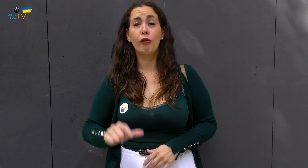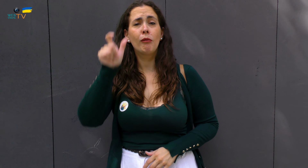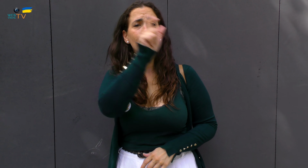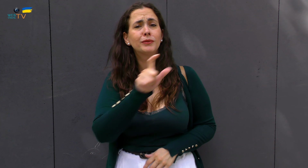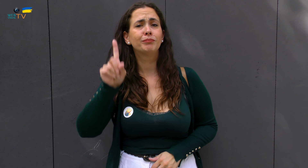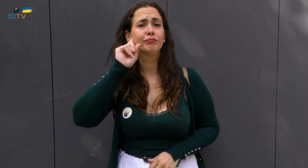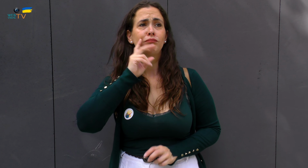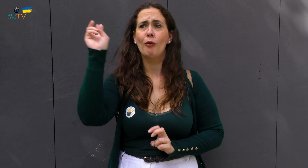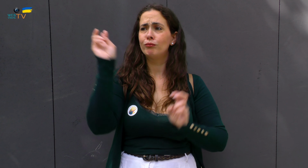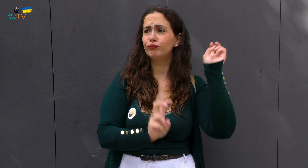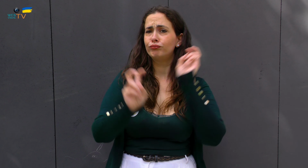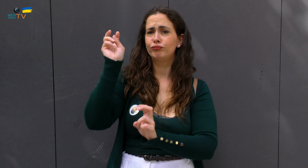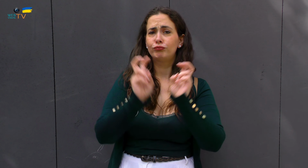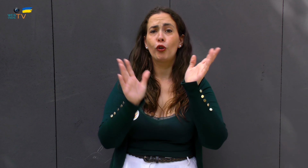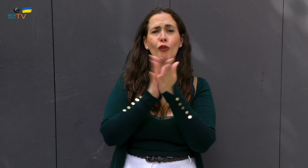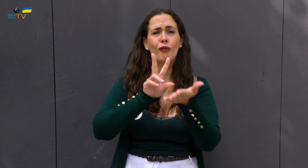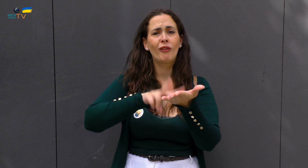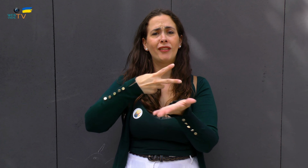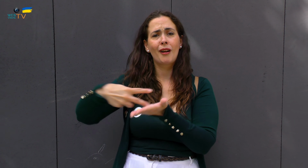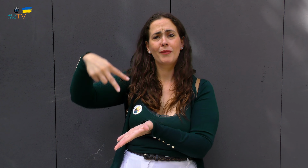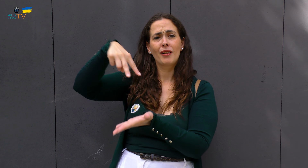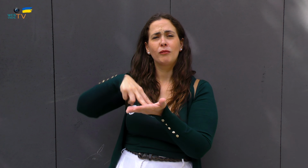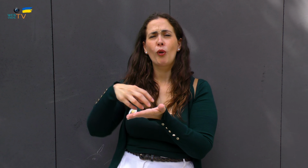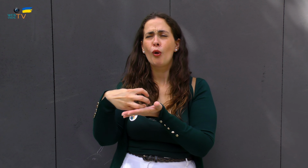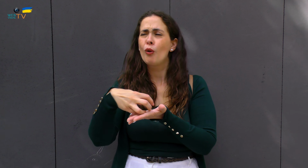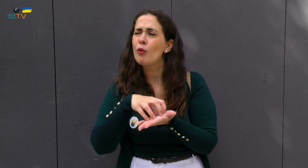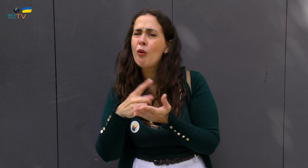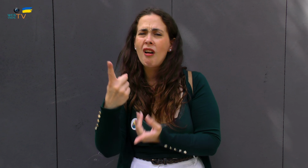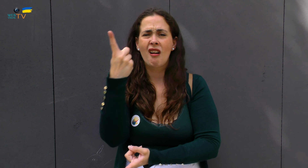les persones sordes poden venir ja que hi haurà intèrprets de llengua de signes